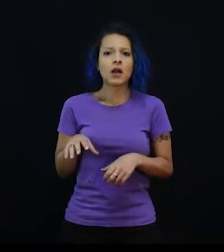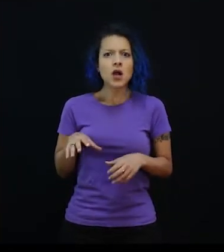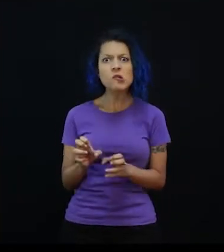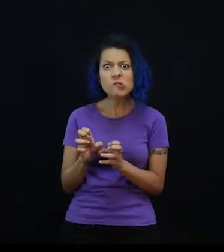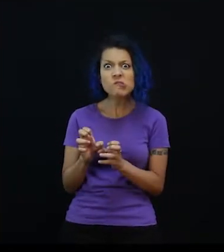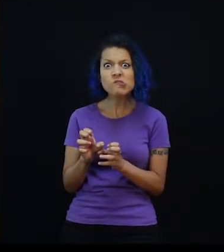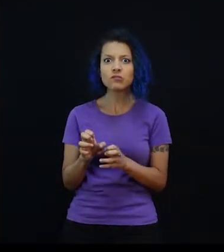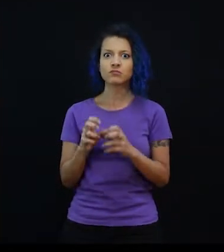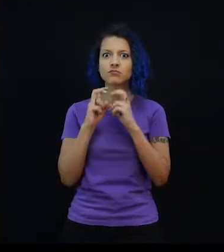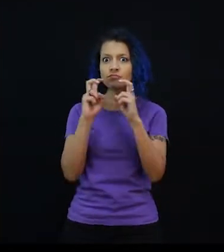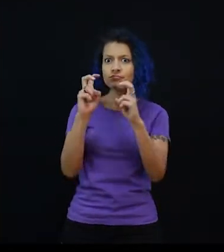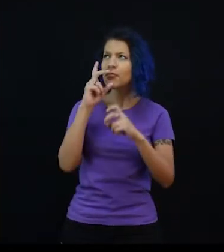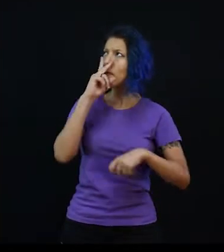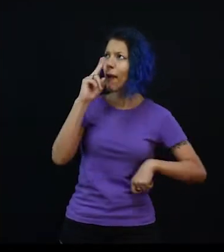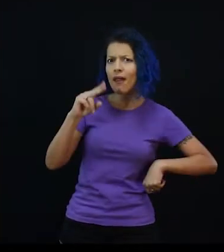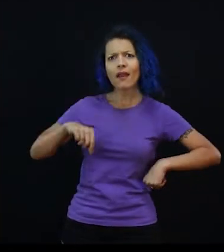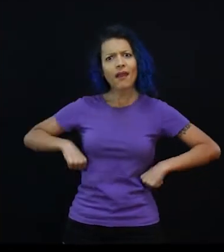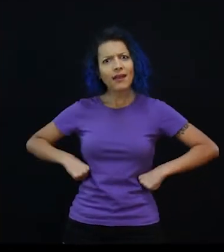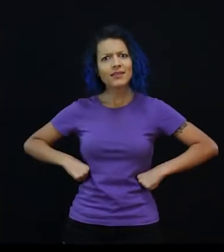Este também grita. Viu?